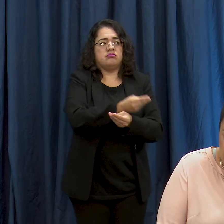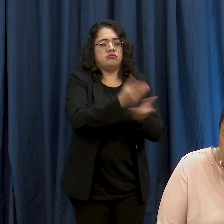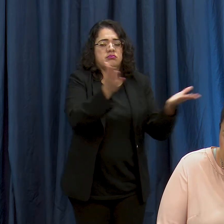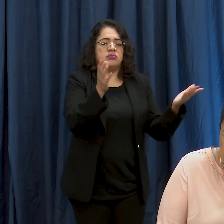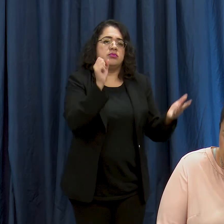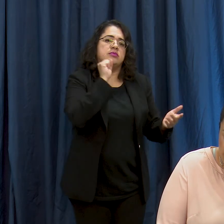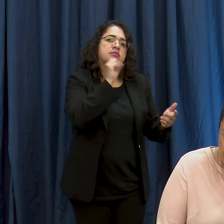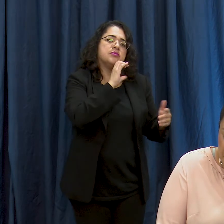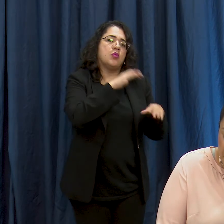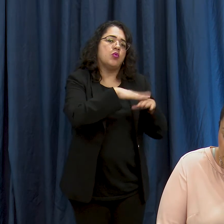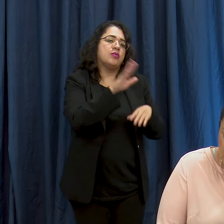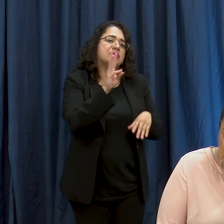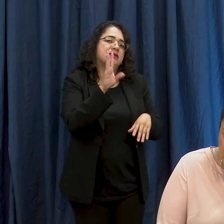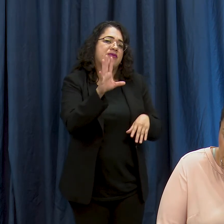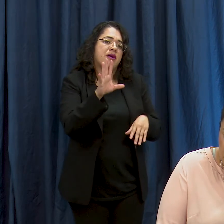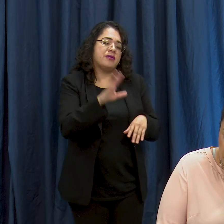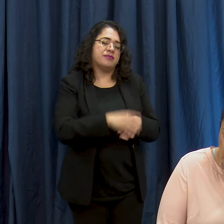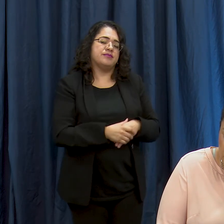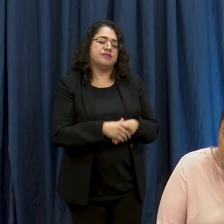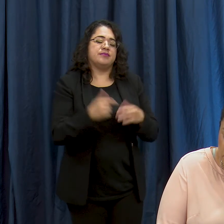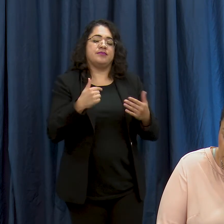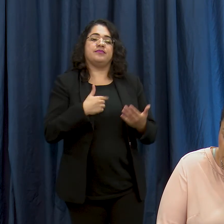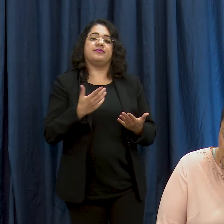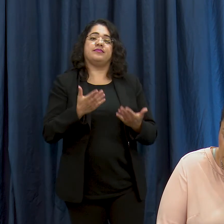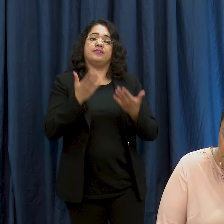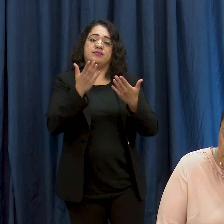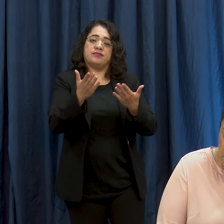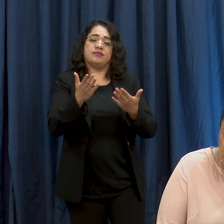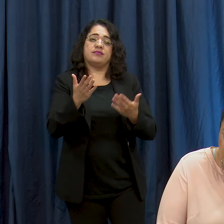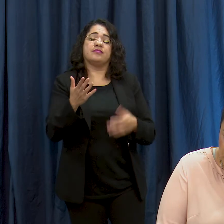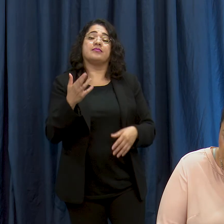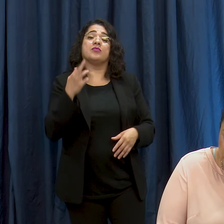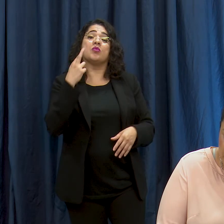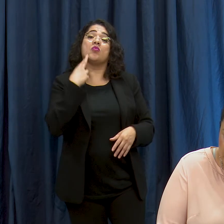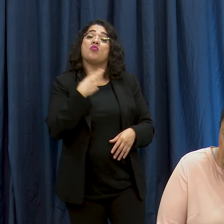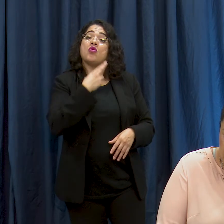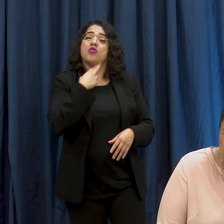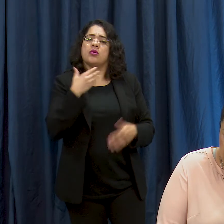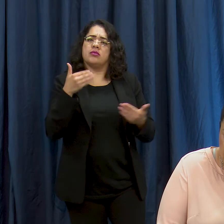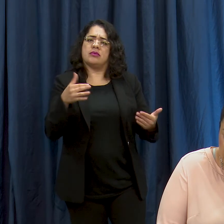dada recomienda que ellos están adores yova doors de alimentos del on beach